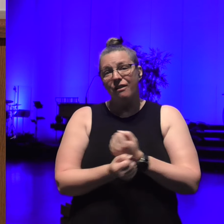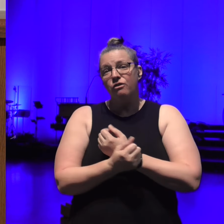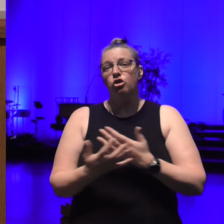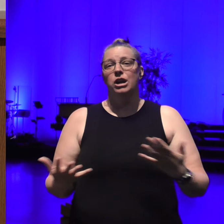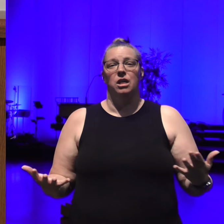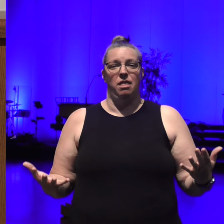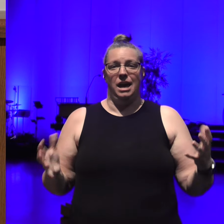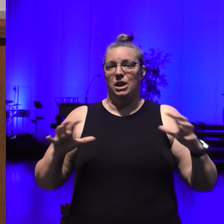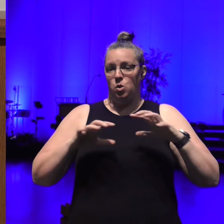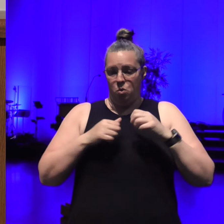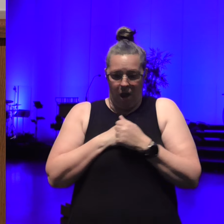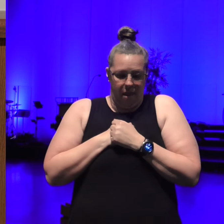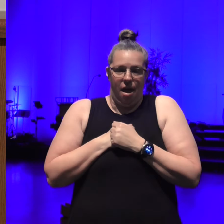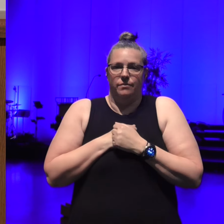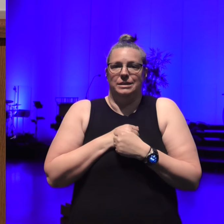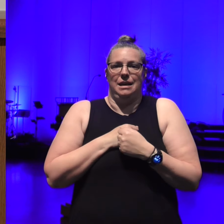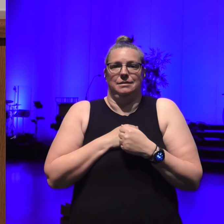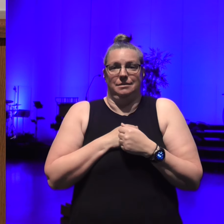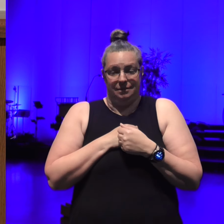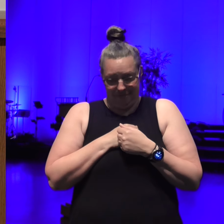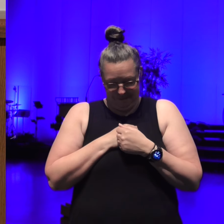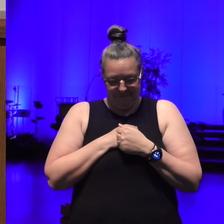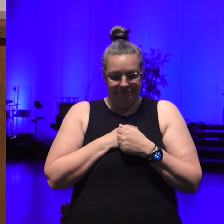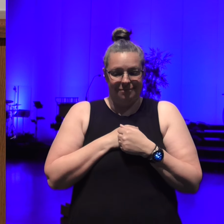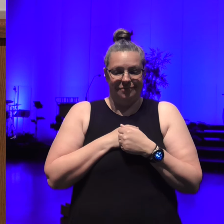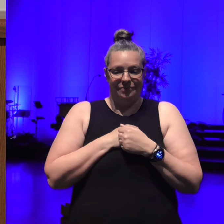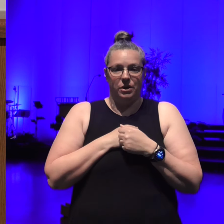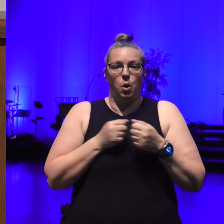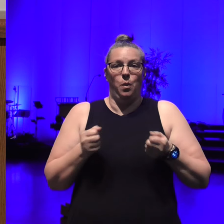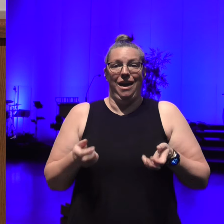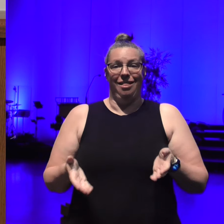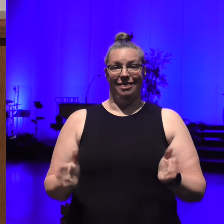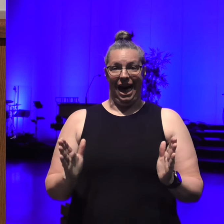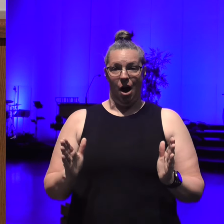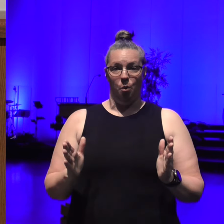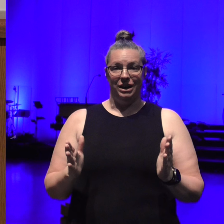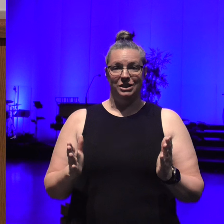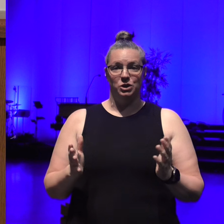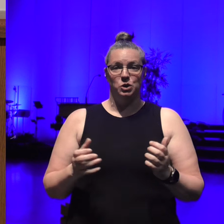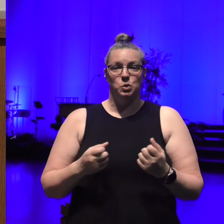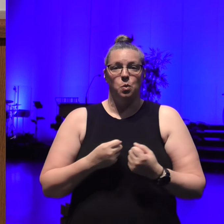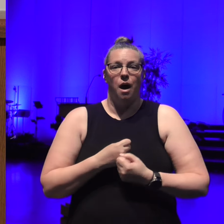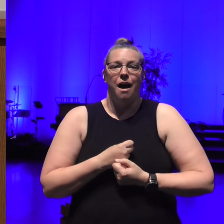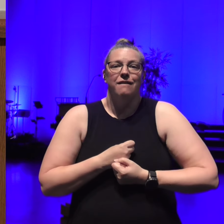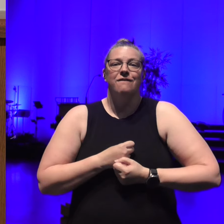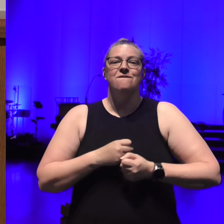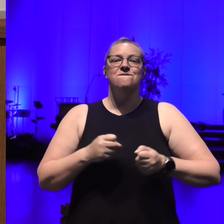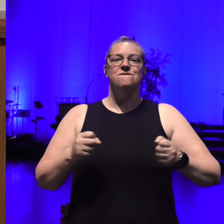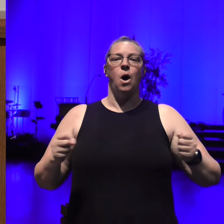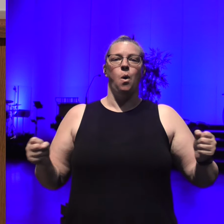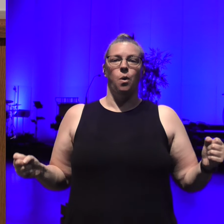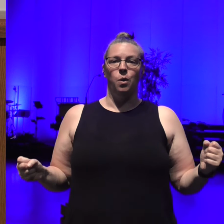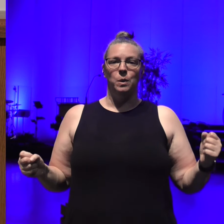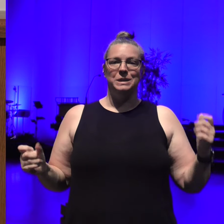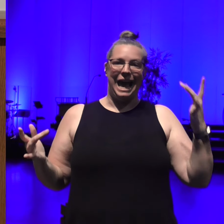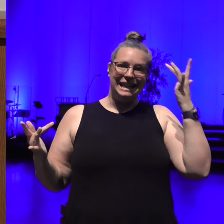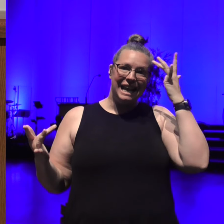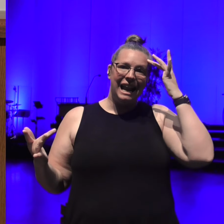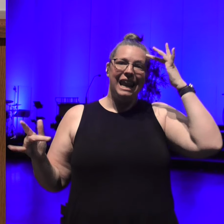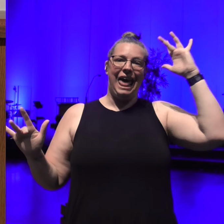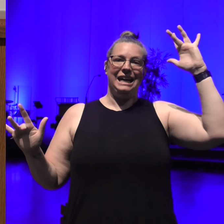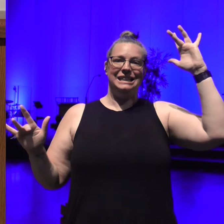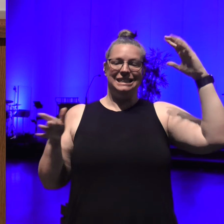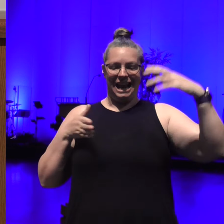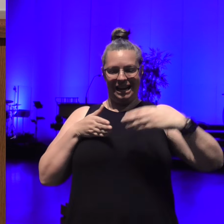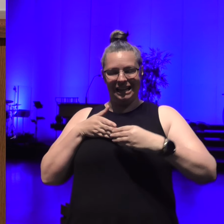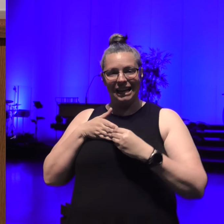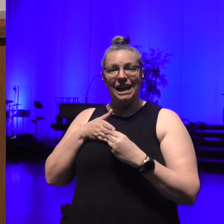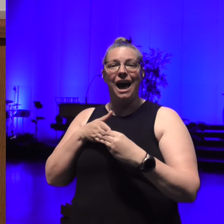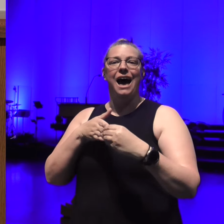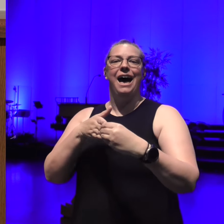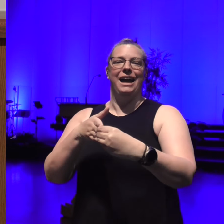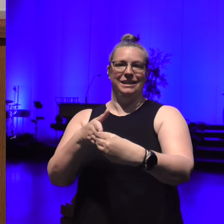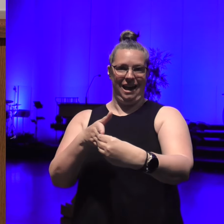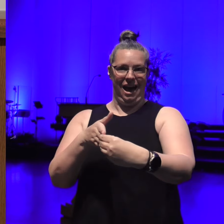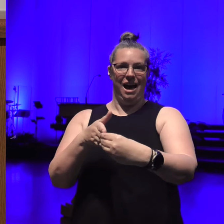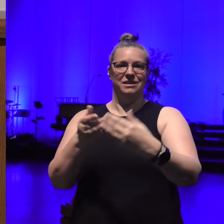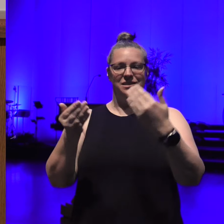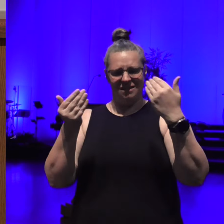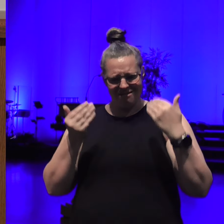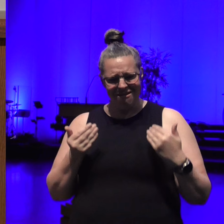presencia guía del amor permitimos que nos despliegue, que nos ilumine, que nos guíe, completamente listos no